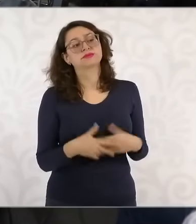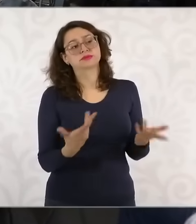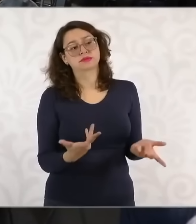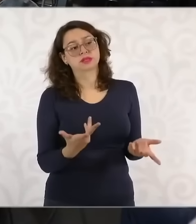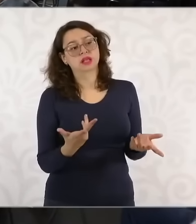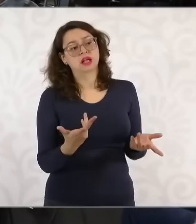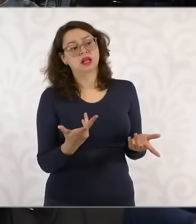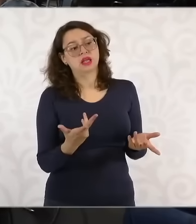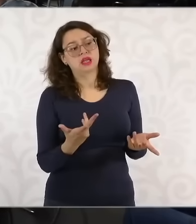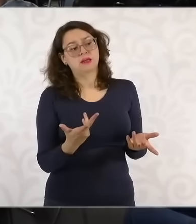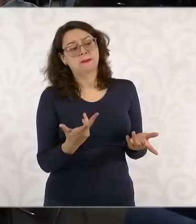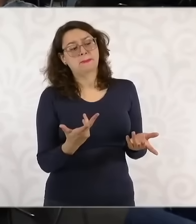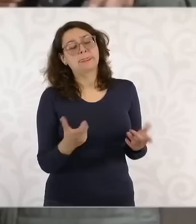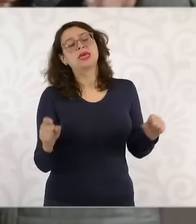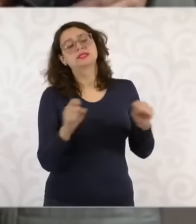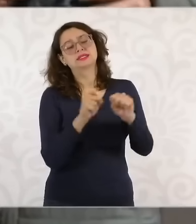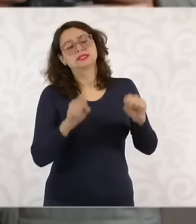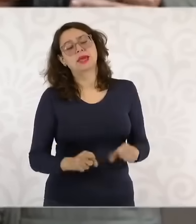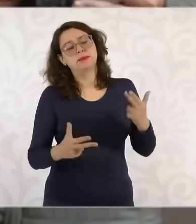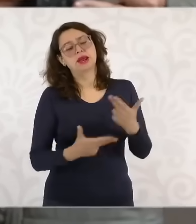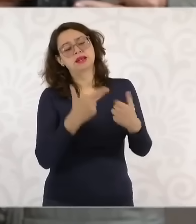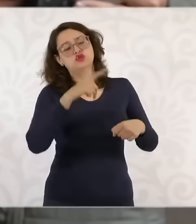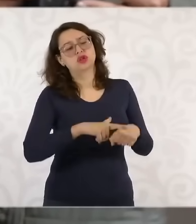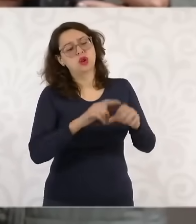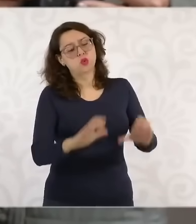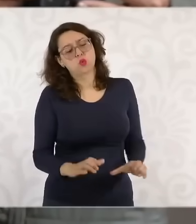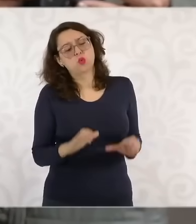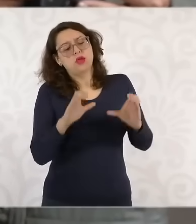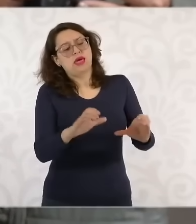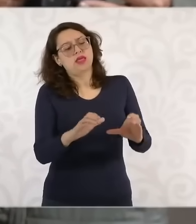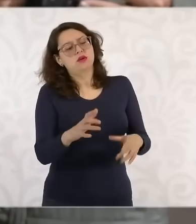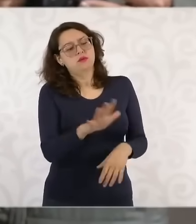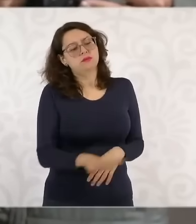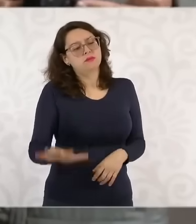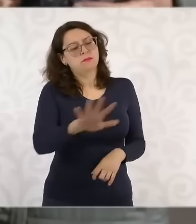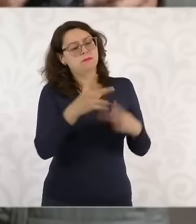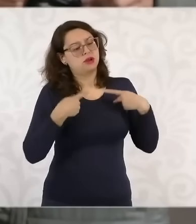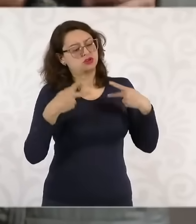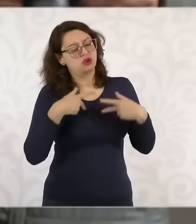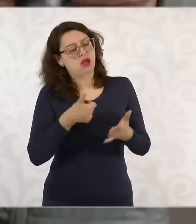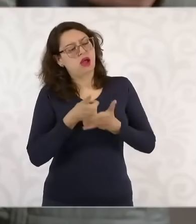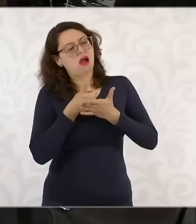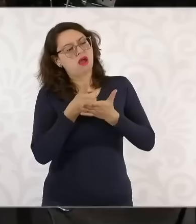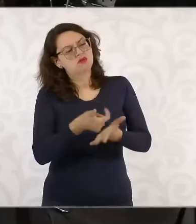del Sistema Nacional de Cuidados que impulsa el gobierno. Adelante, porfa. Muchas gracias.